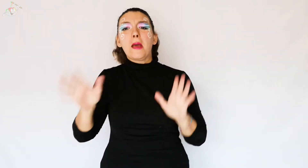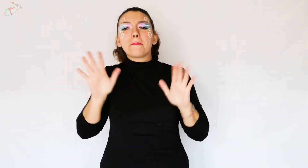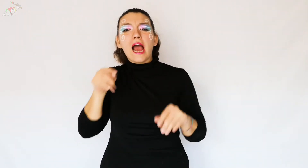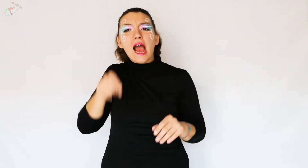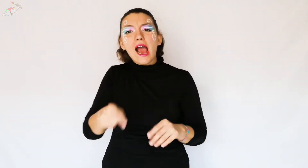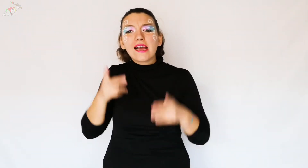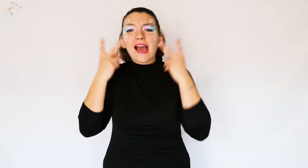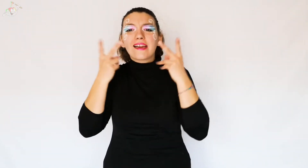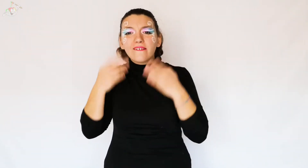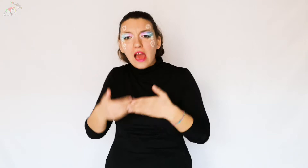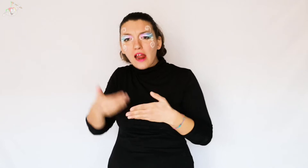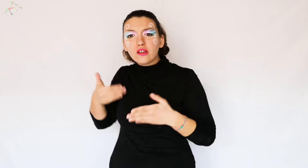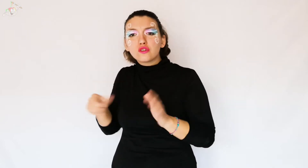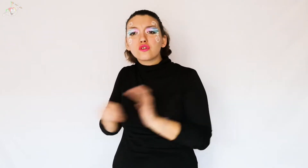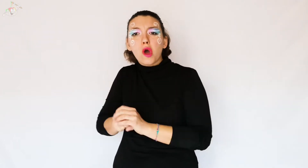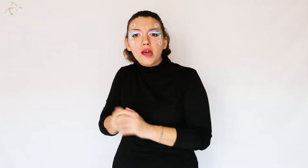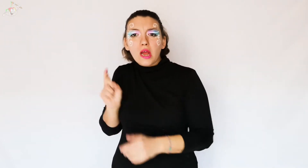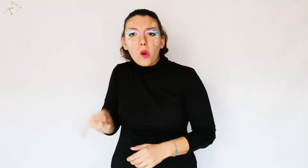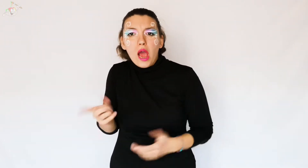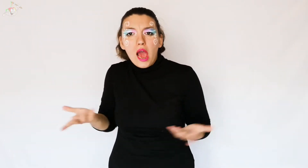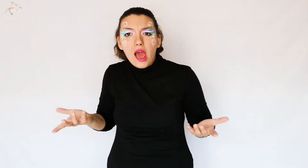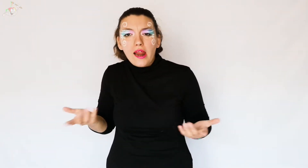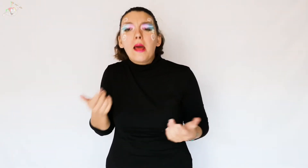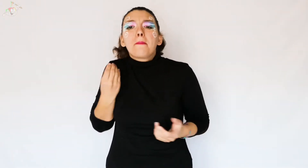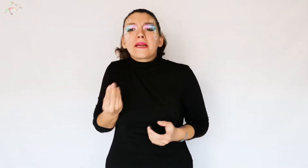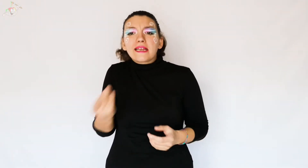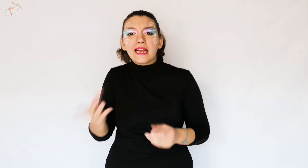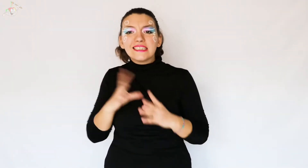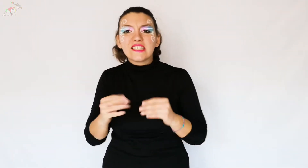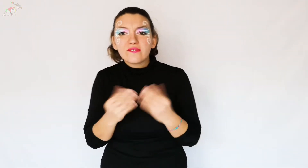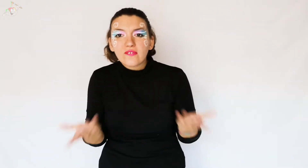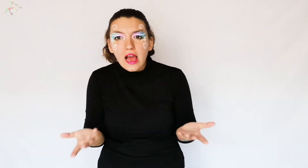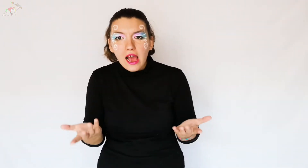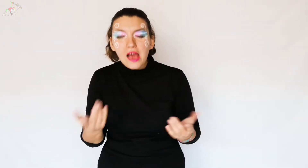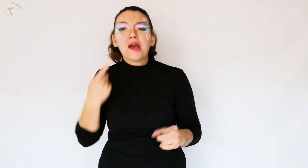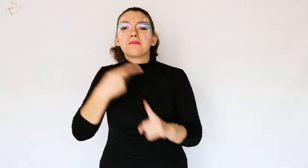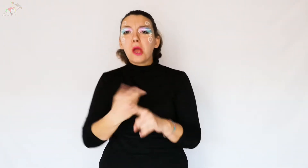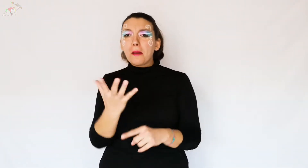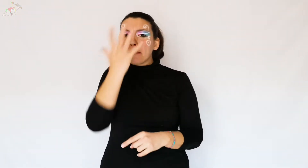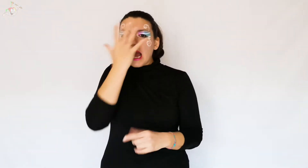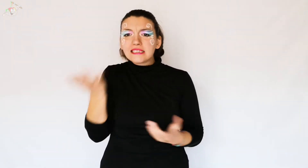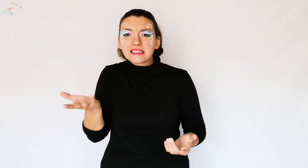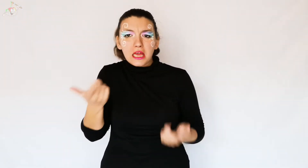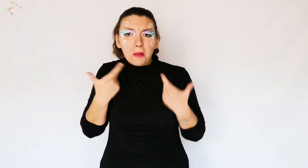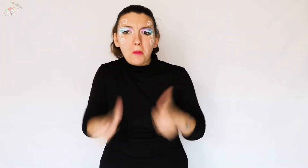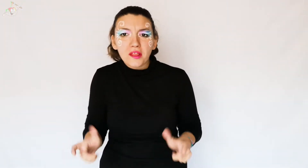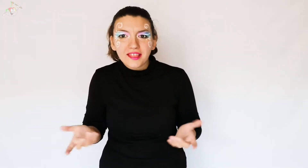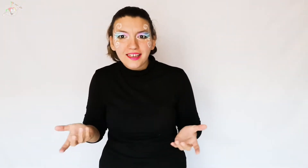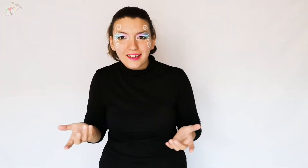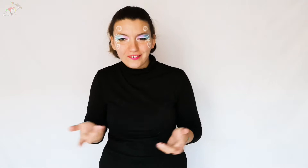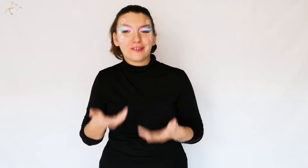Ma qual è la storia del Carnevale? Perché si fa e perché le maschere?